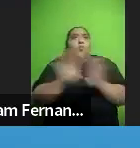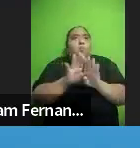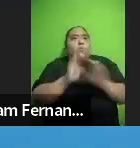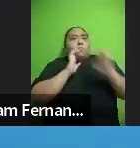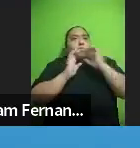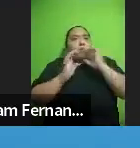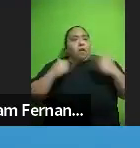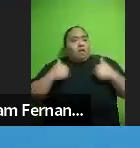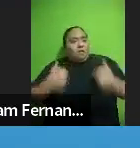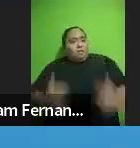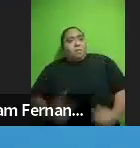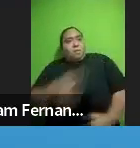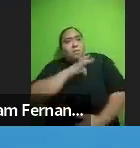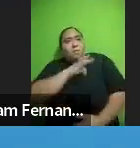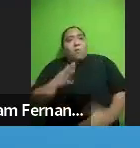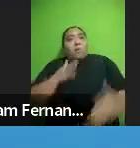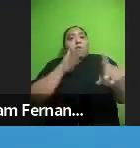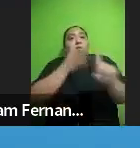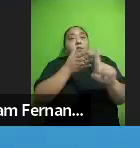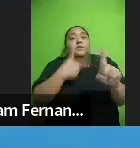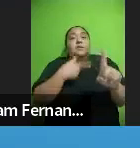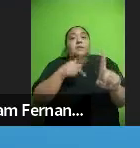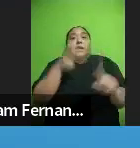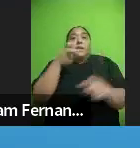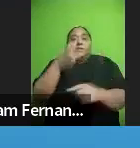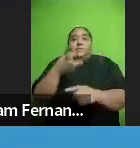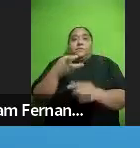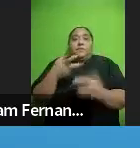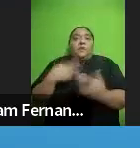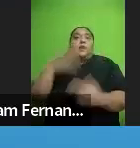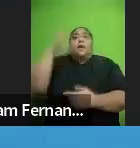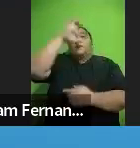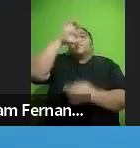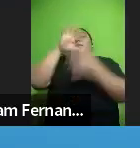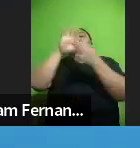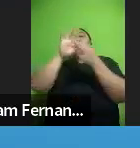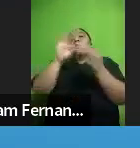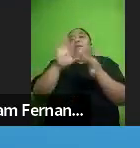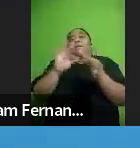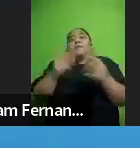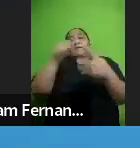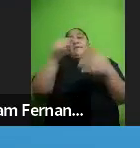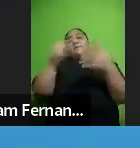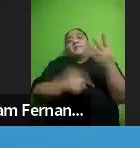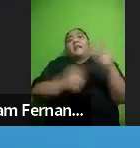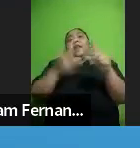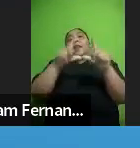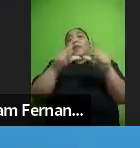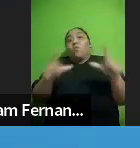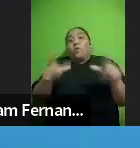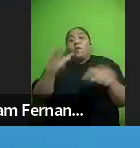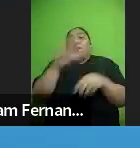en entonces , es decir hay 300 y estos instrumentos culturales el el más importante el más importante es el lenguaje